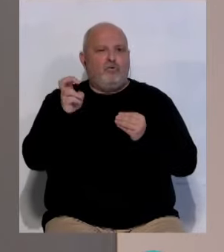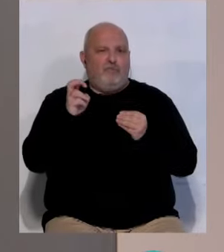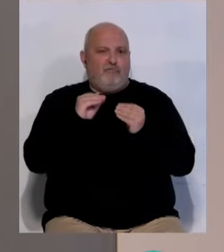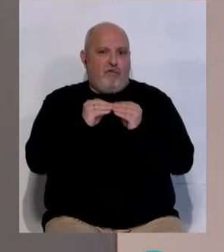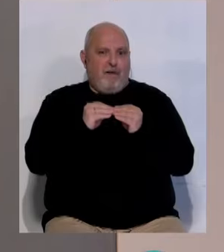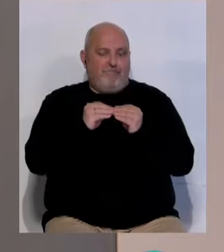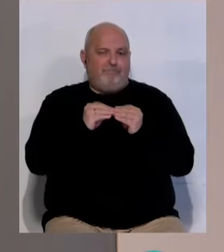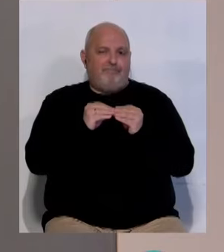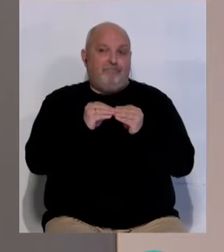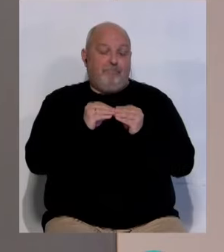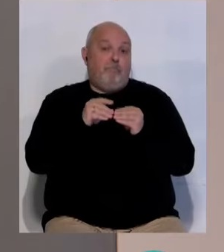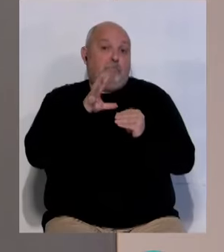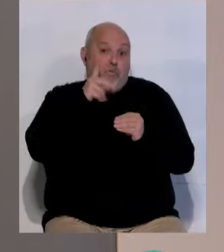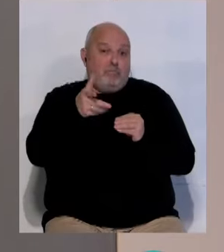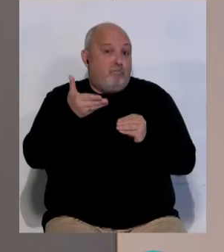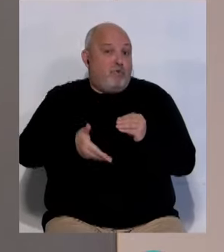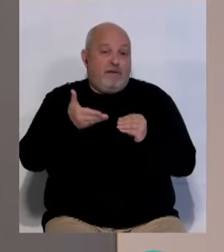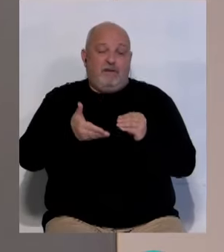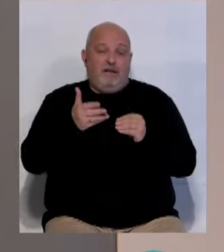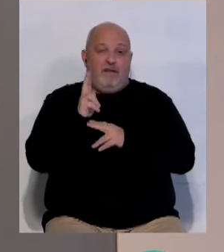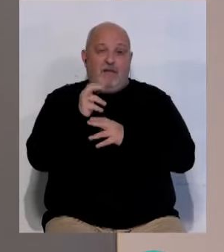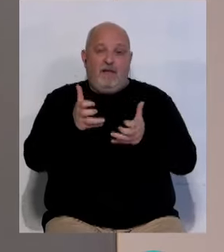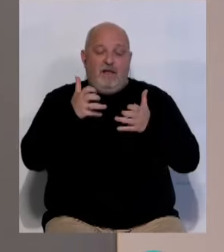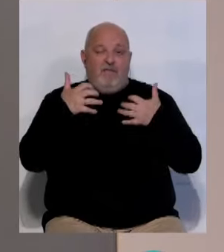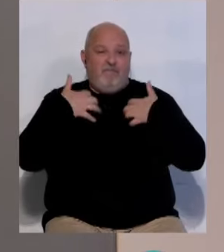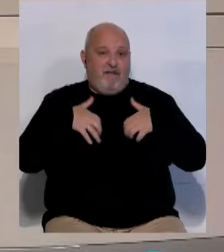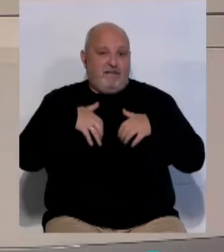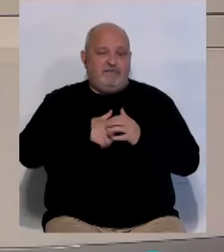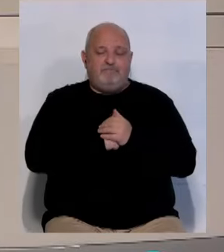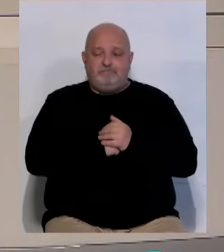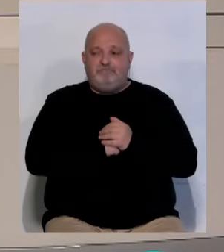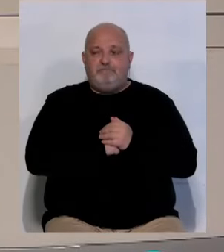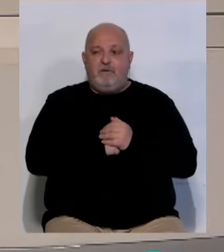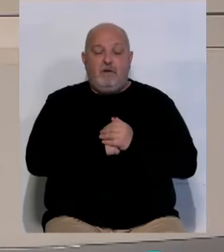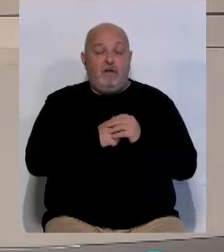entonces para por eso es super importante llegar al vi y ganar al beti Pues precisamente hablamos